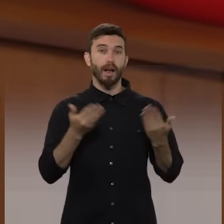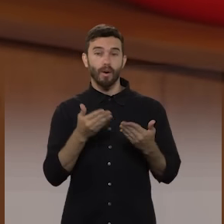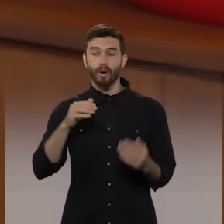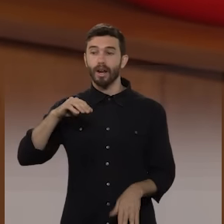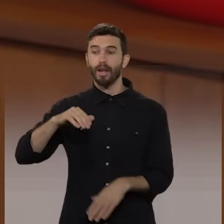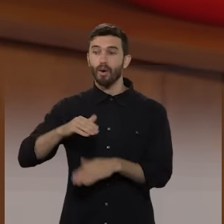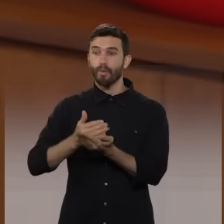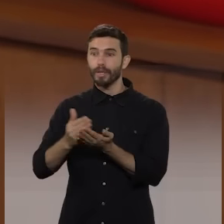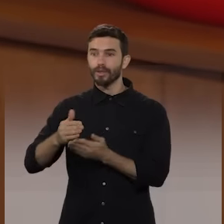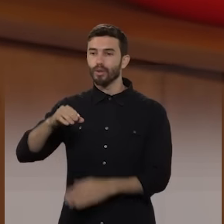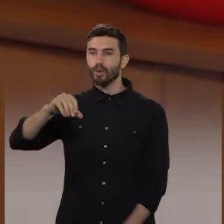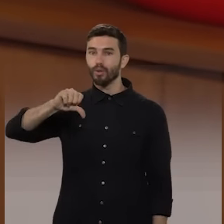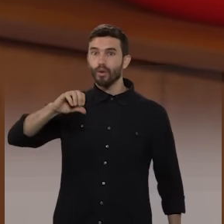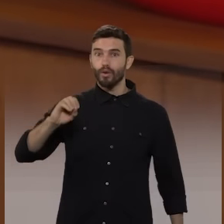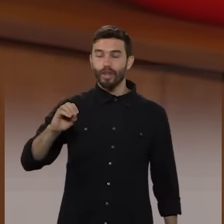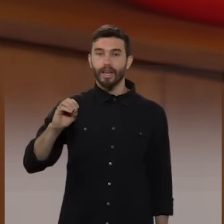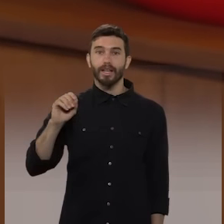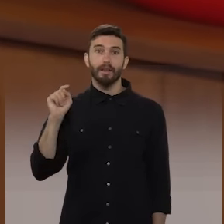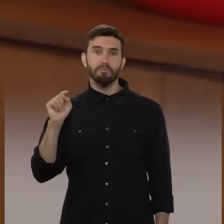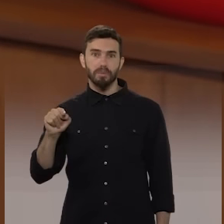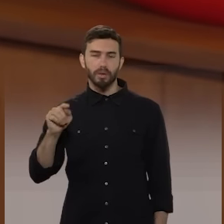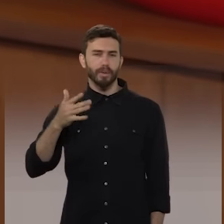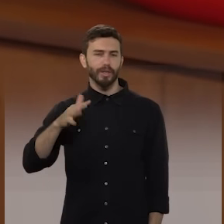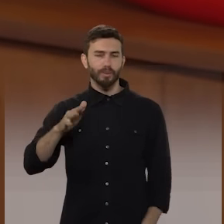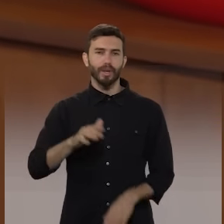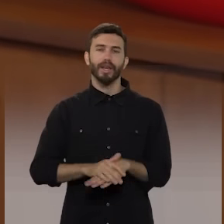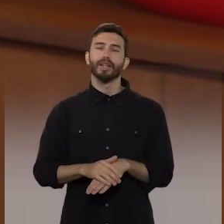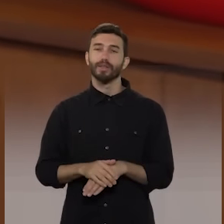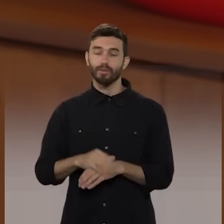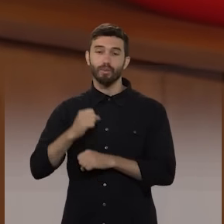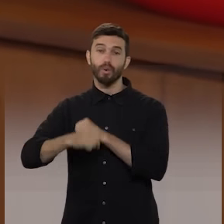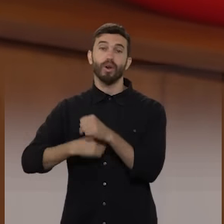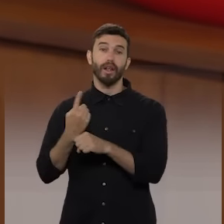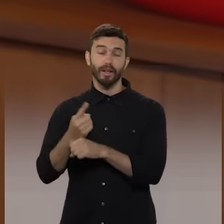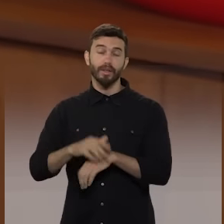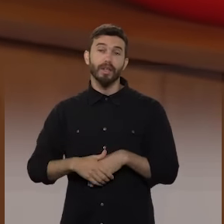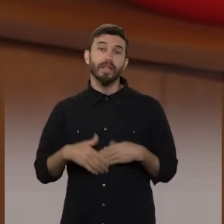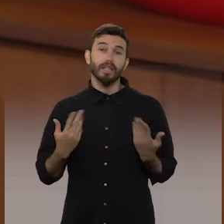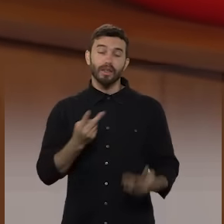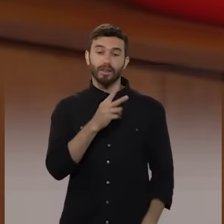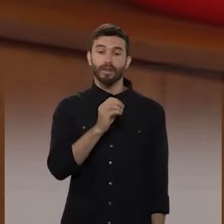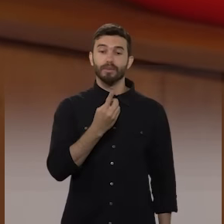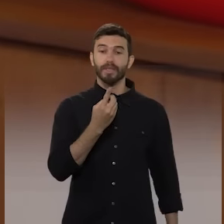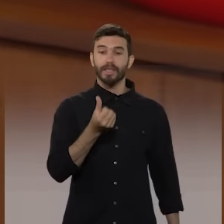100 mil toneladas de cabo/ano. Lá em 2016, nós tínhamos uma das maiores